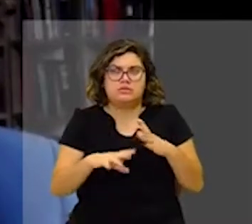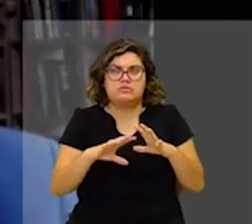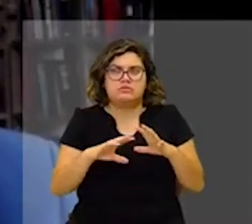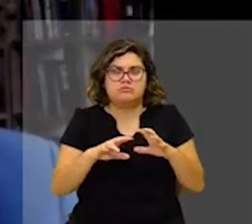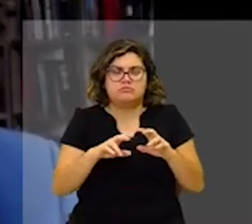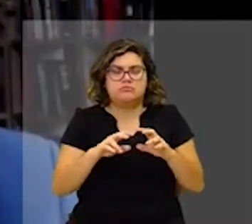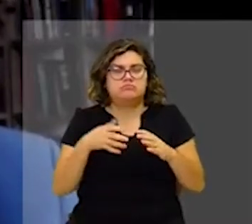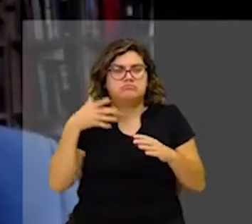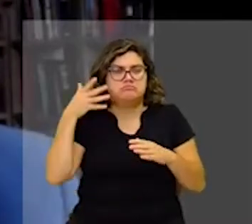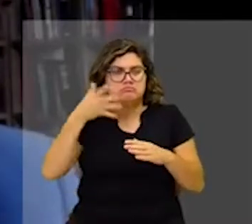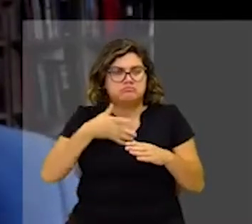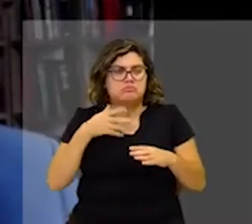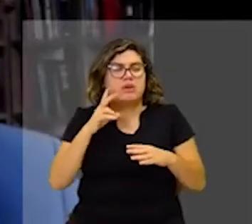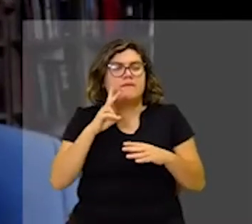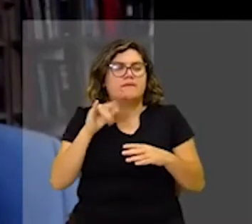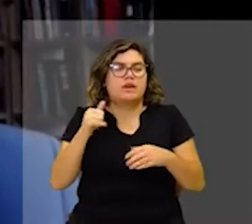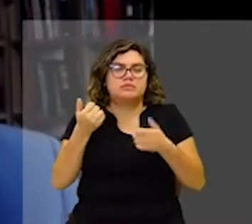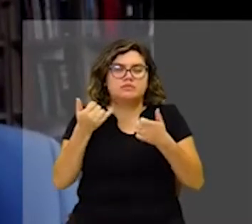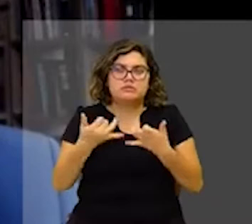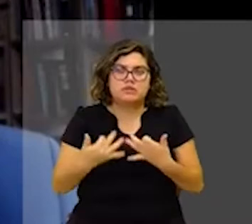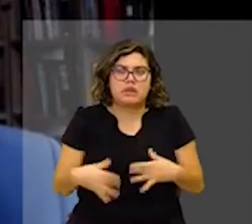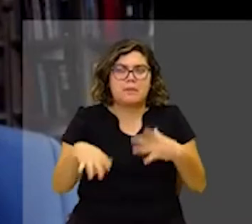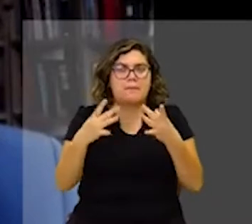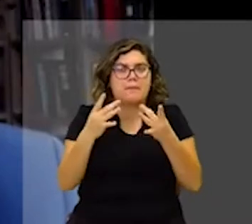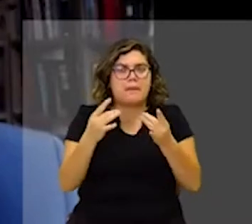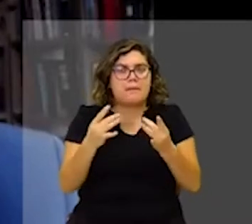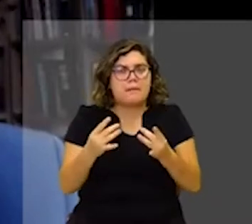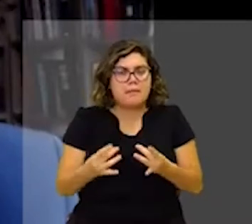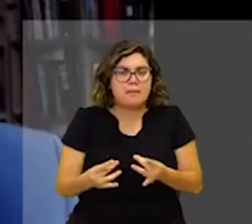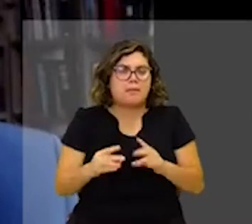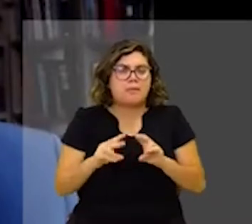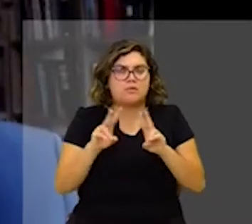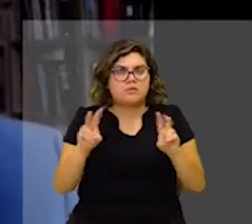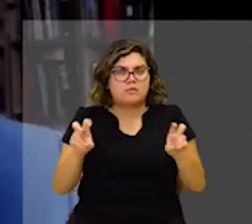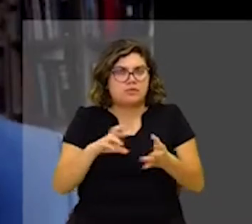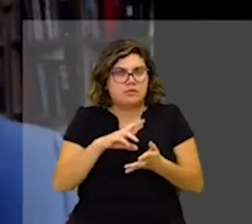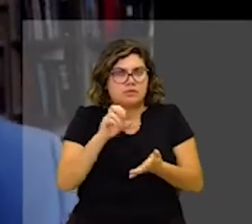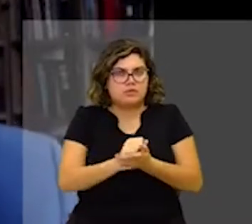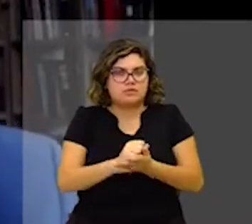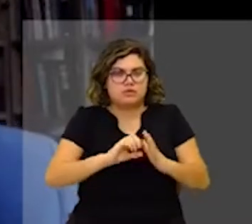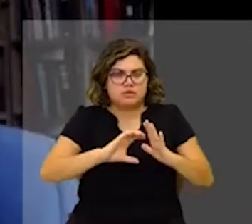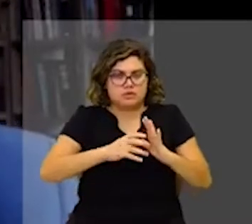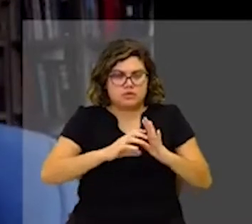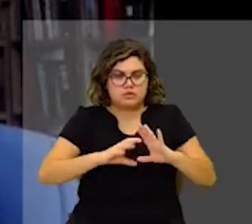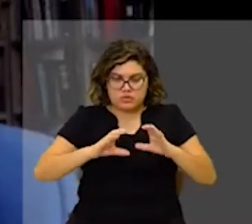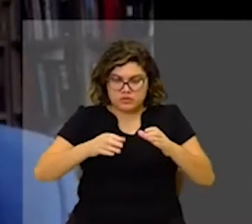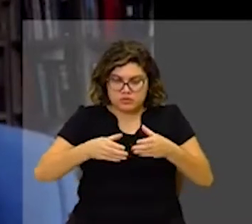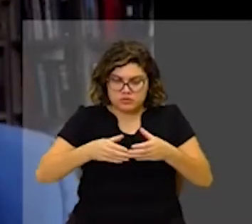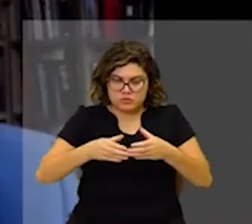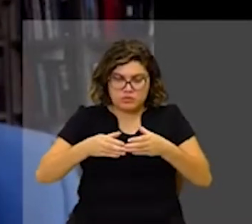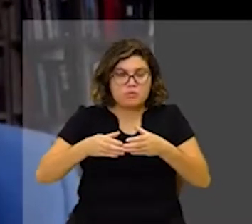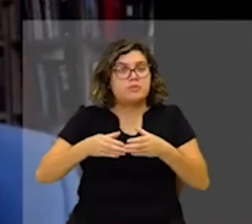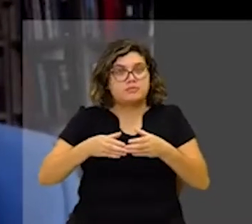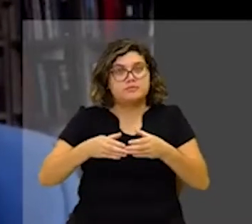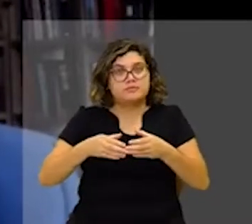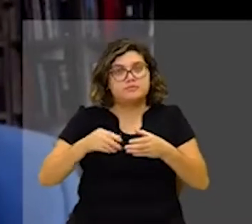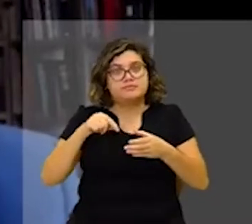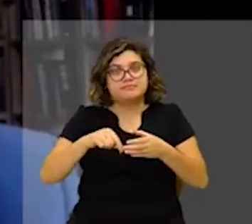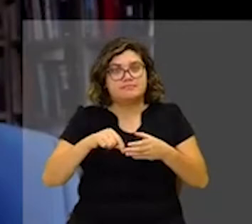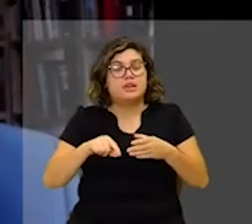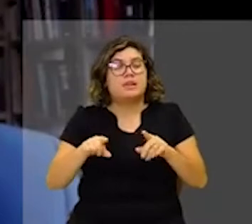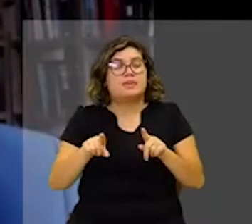tratar muito ponto a da mente do registro de candidaturas coletivas e destacar que o que